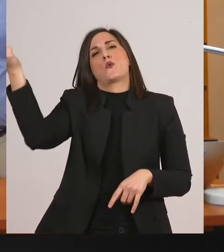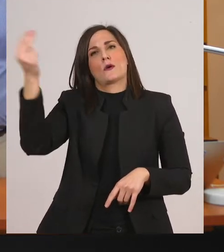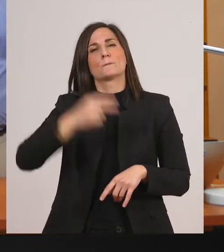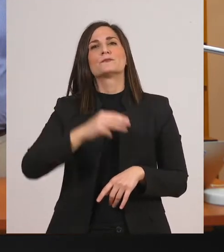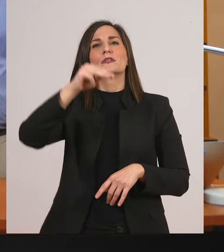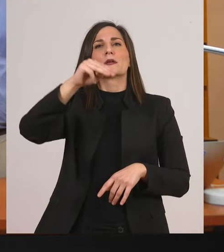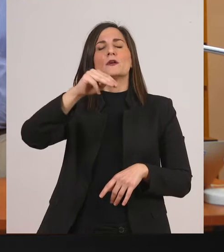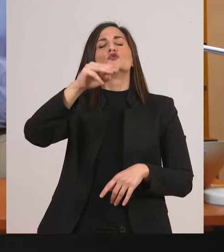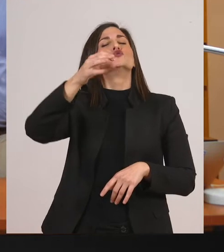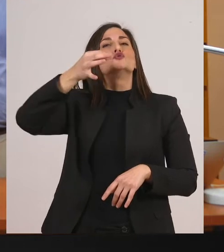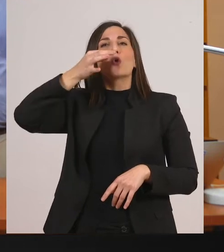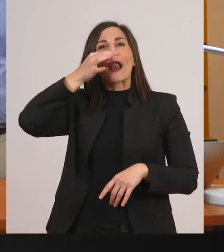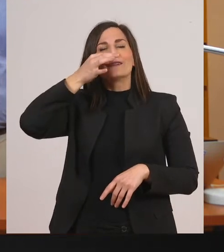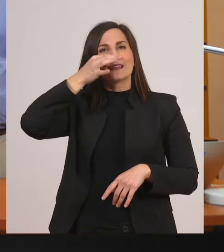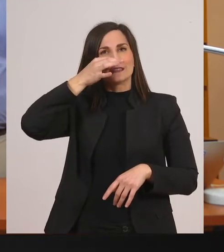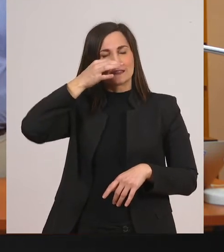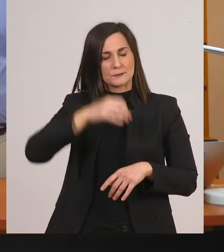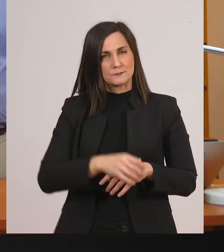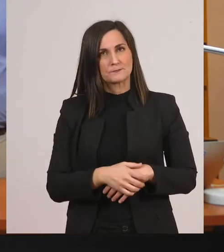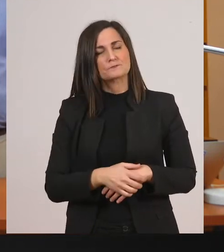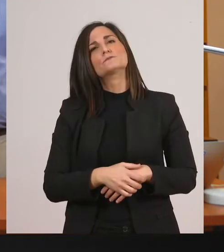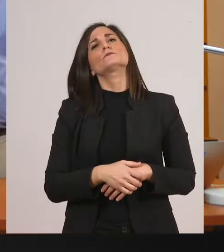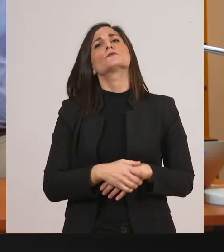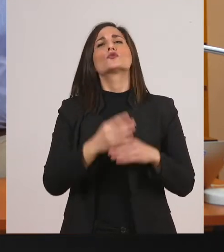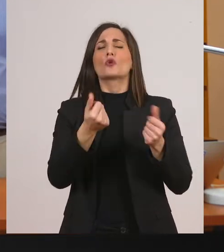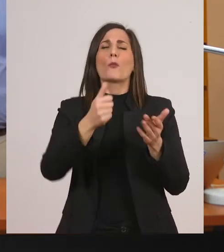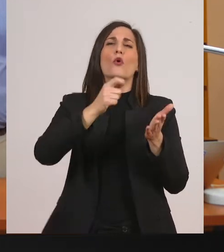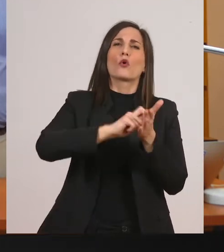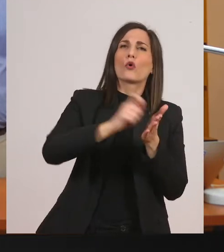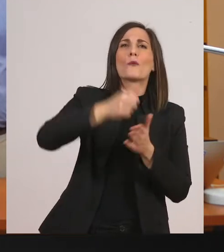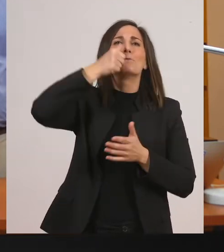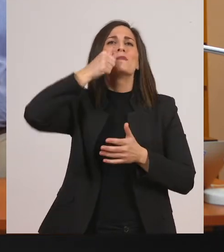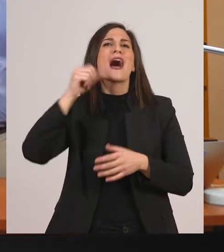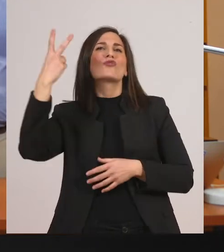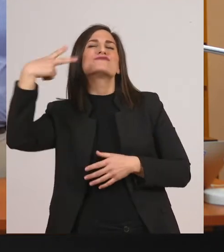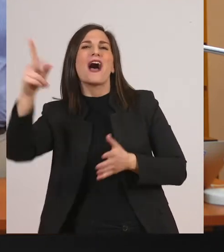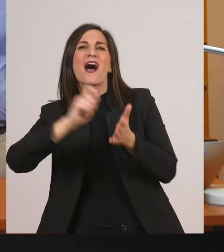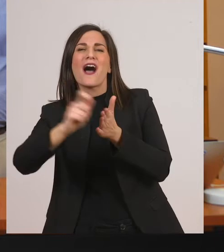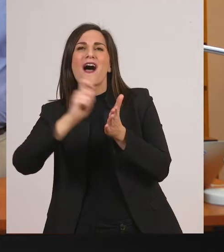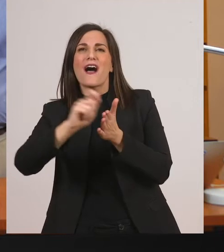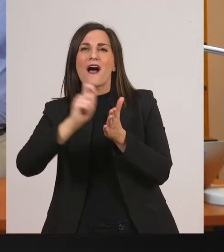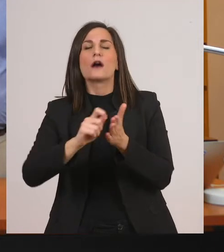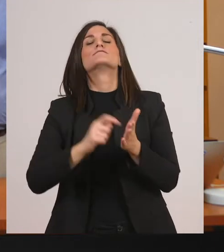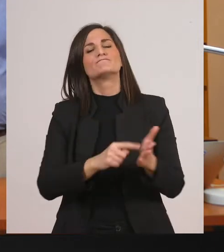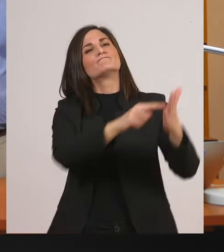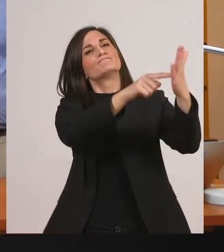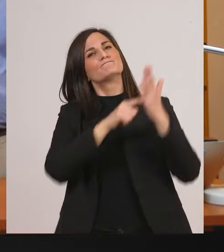είναι το όνομα του Σωκράτη. Ο Σωκράτης... και μέσα από τα γραπτά του Πλάτωνα, στην ουσία, αυτοί οι δύο μας έμαθαν αυτό ακριβώς αυτό το οποίο επηρέασε...